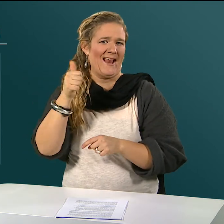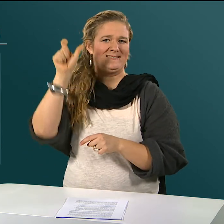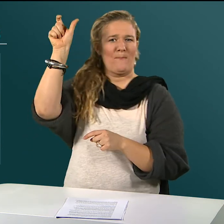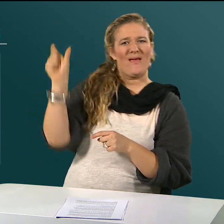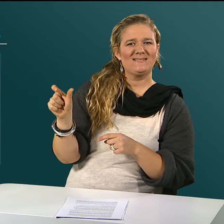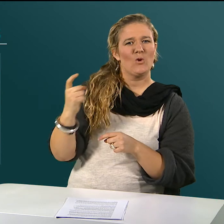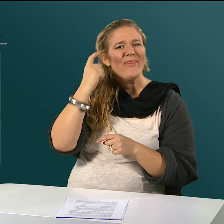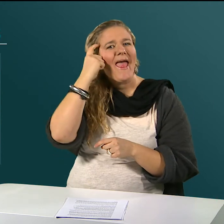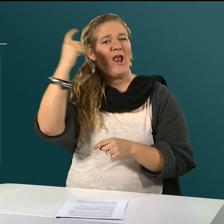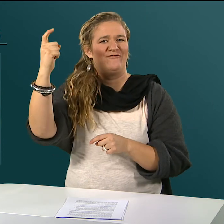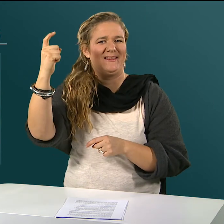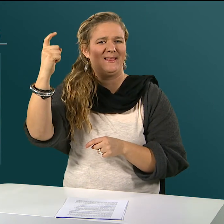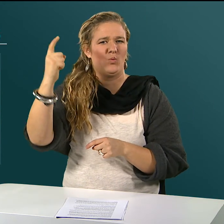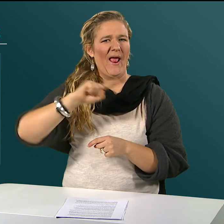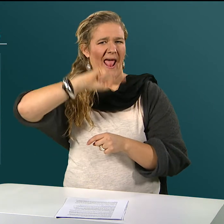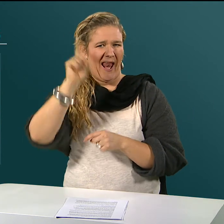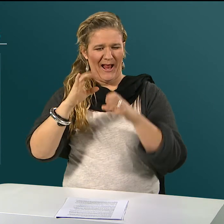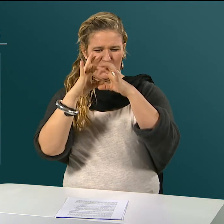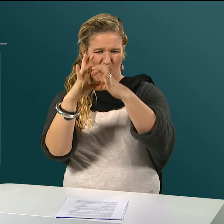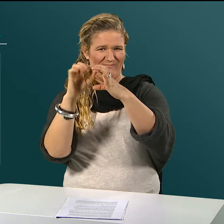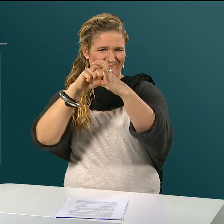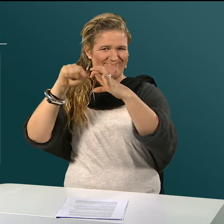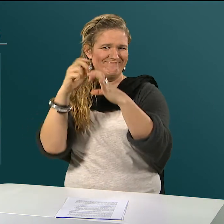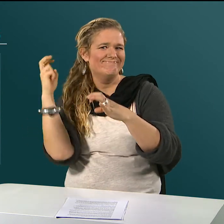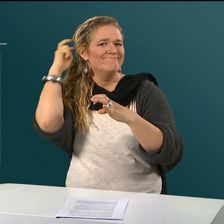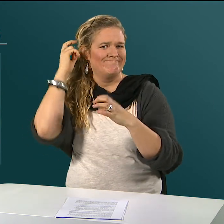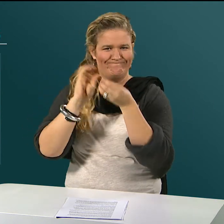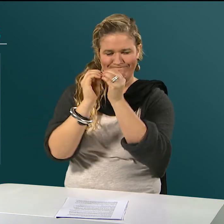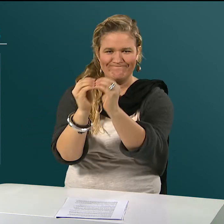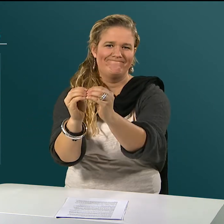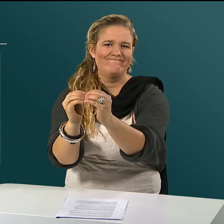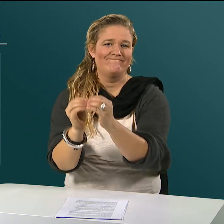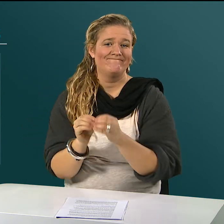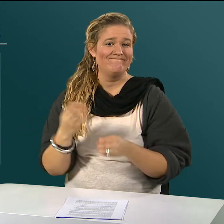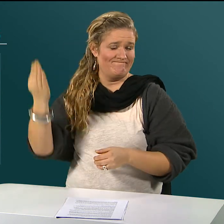hat als Erster ein elektronisches Gerät fürs Ohr erfunden.